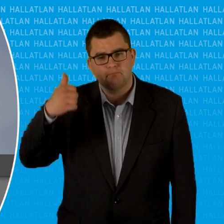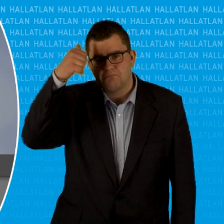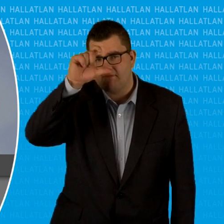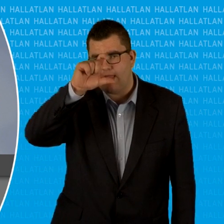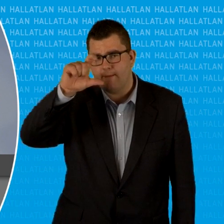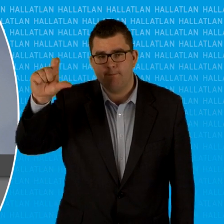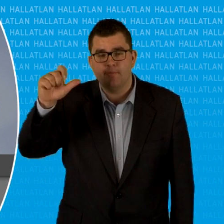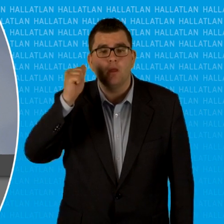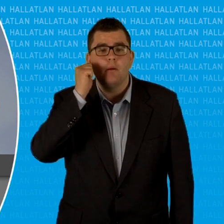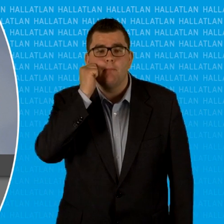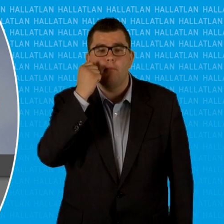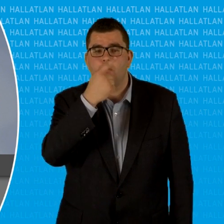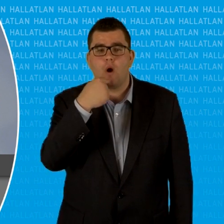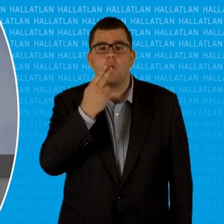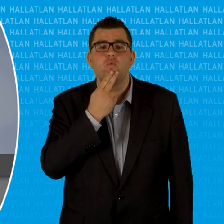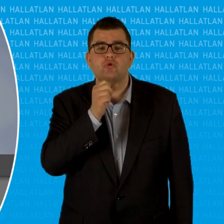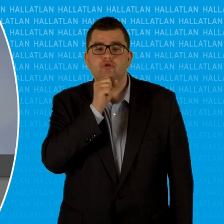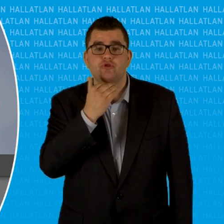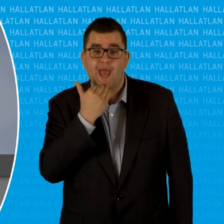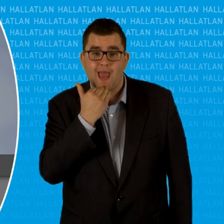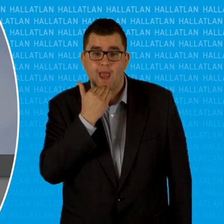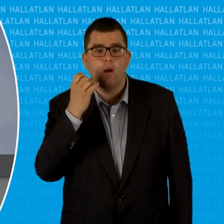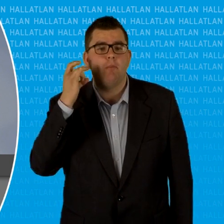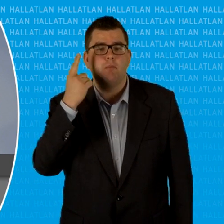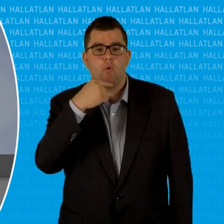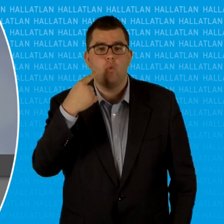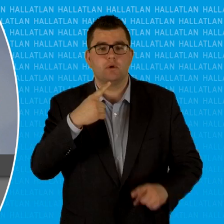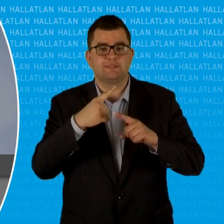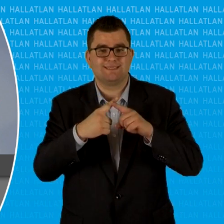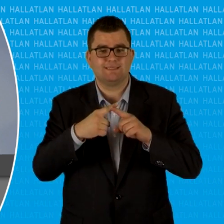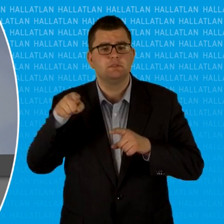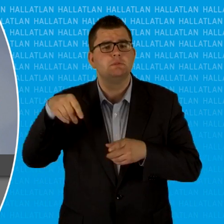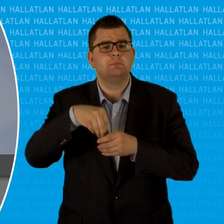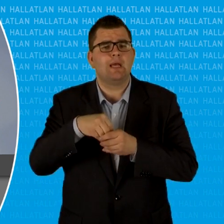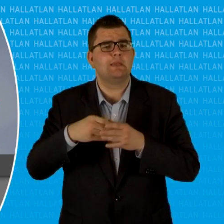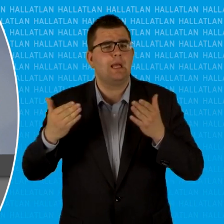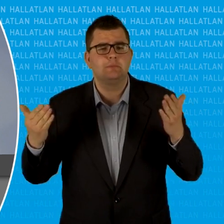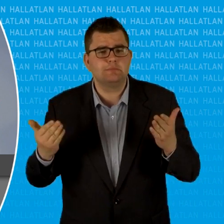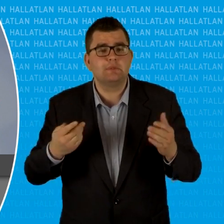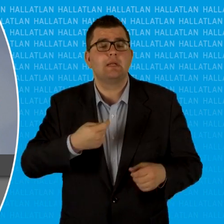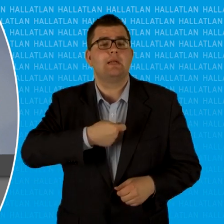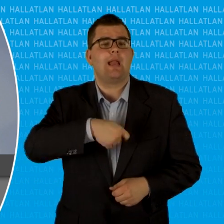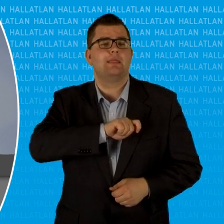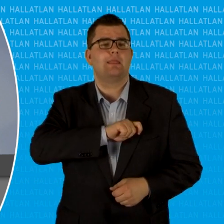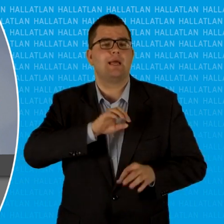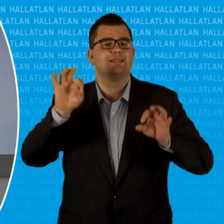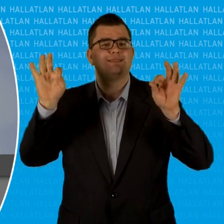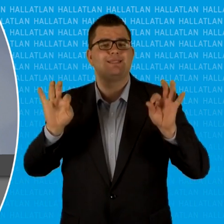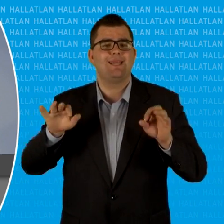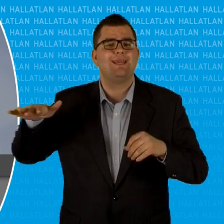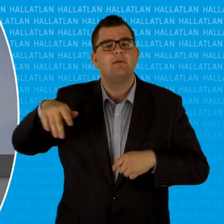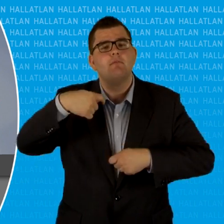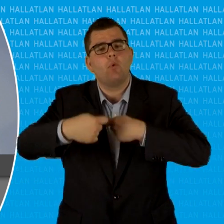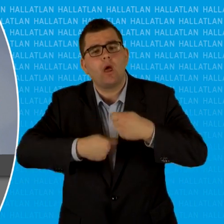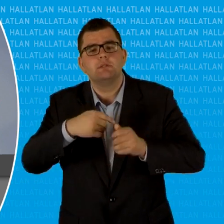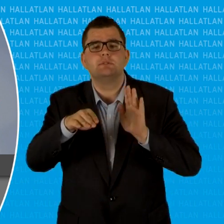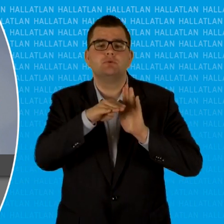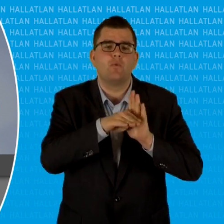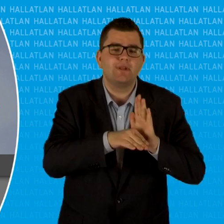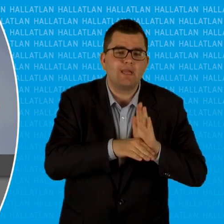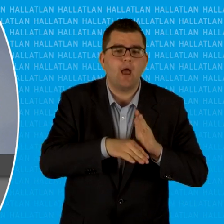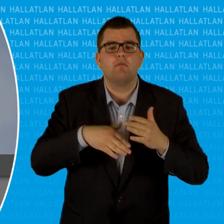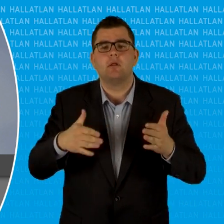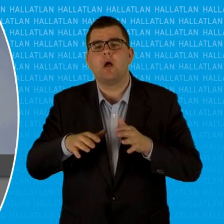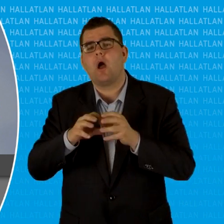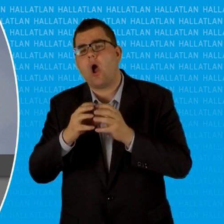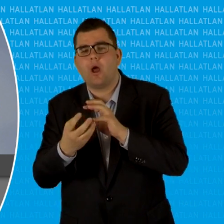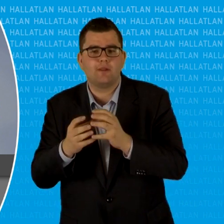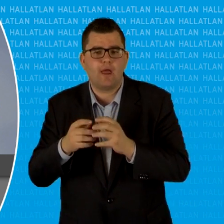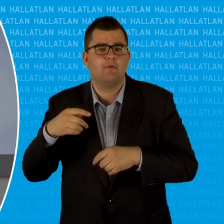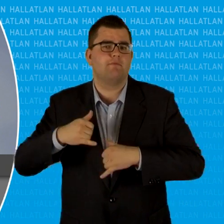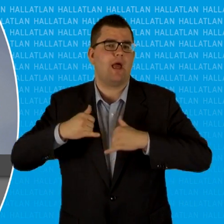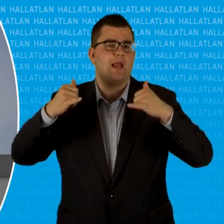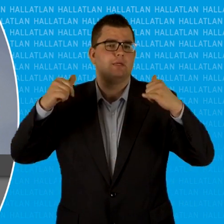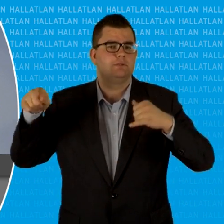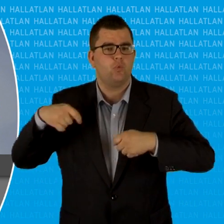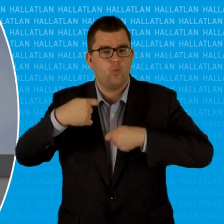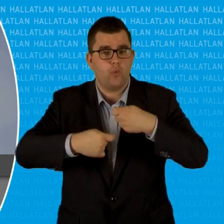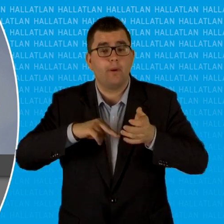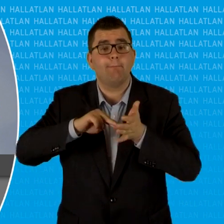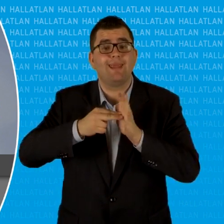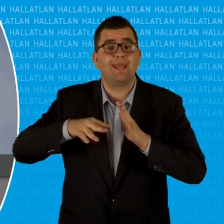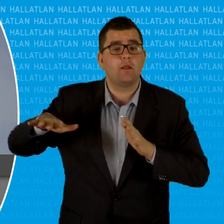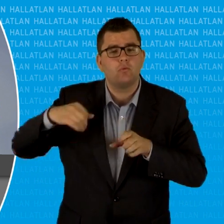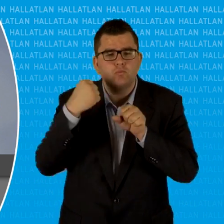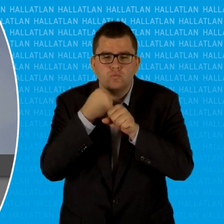A Mouse Box nevű, szoftvereket és hardvereket fejlesztő lengyel cég mérnökei